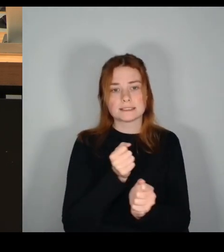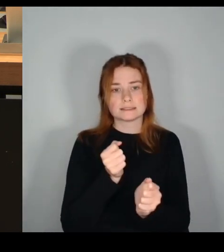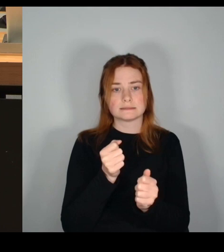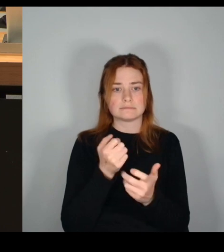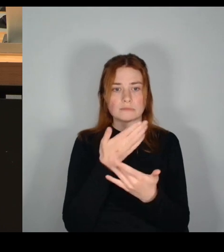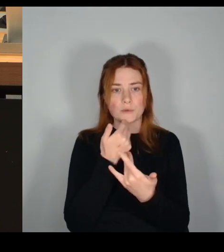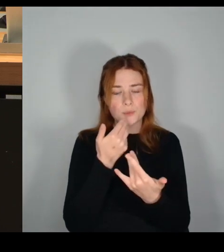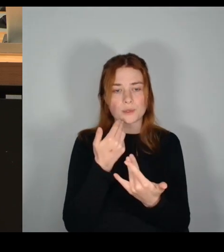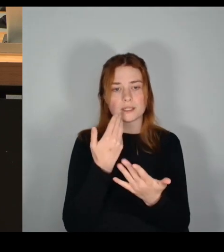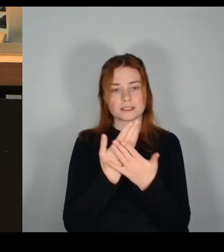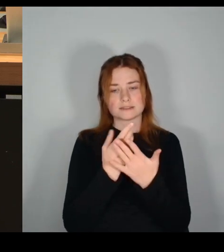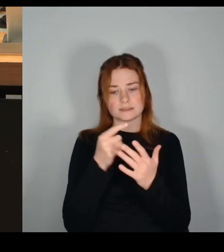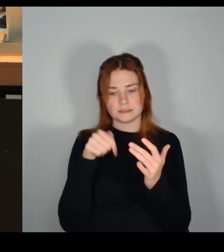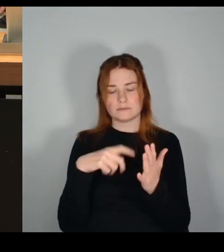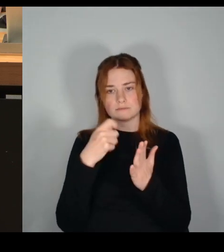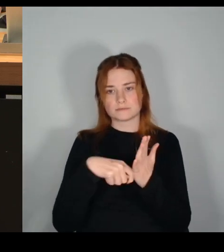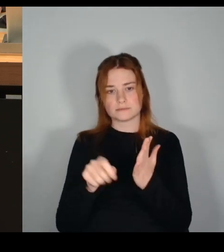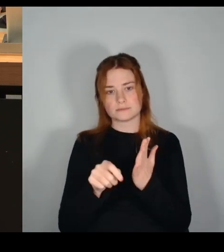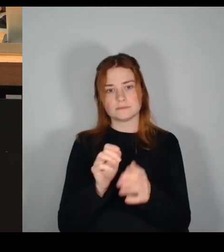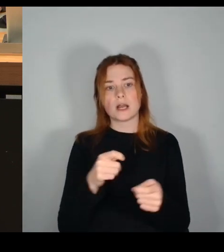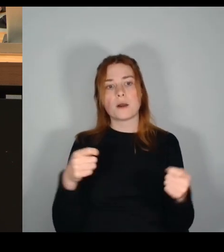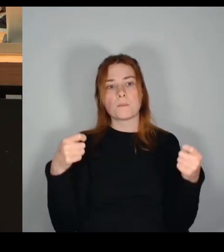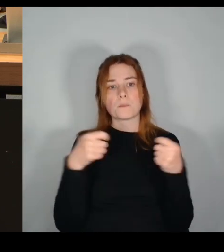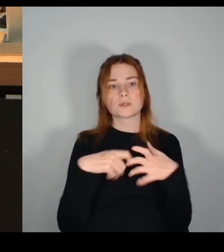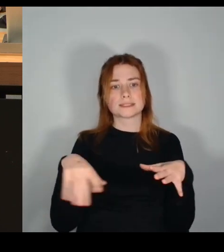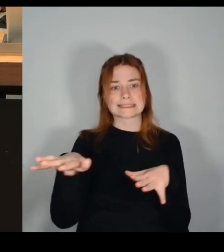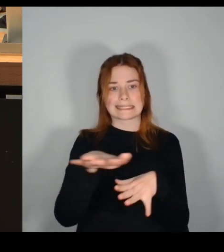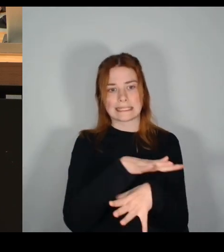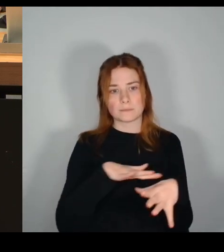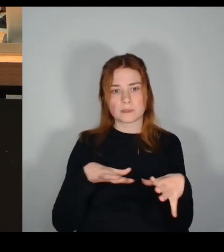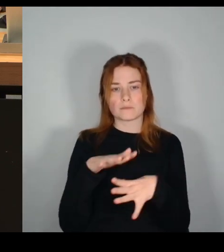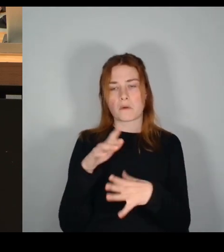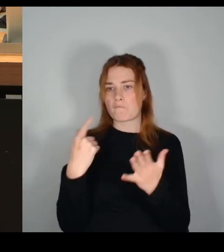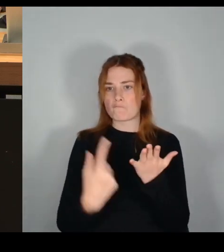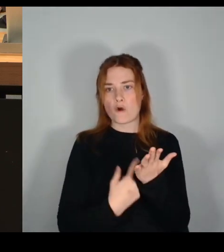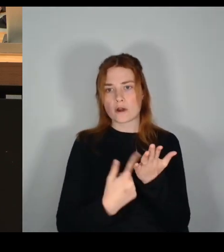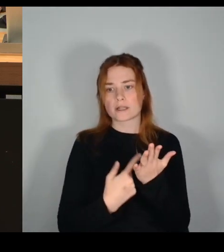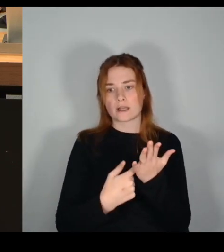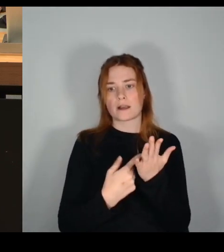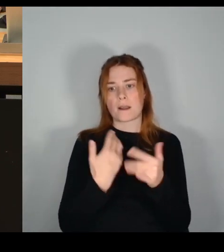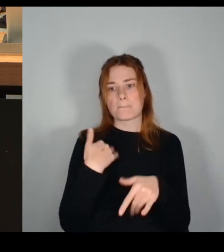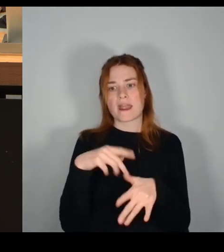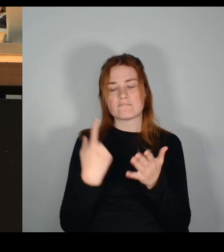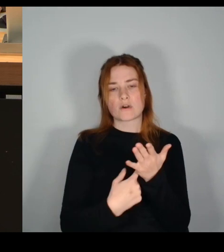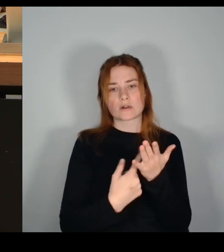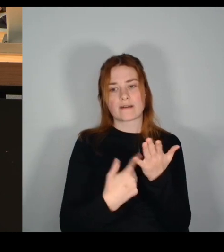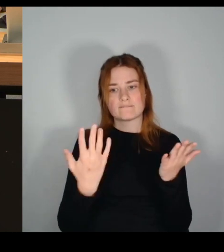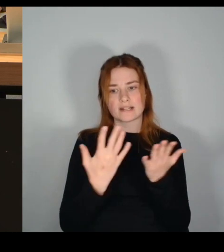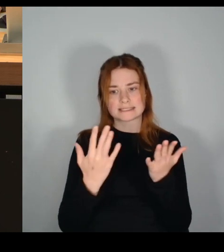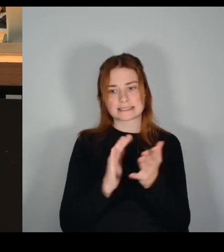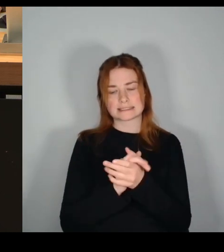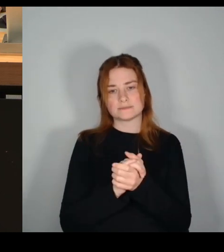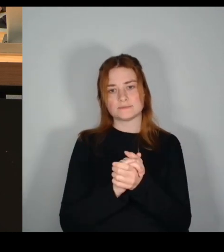Sie fordern auf, dass der Senat sich auf Bundesebene dafür einsetzt, das Ganze bundesweit durchzusetzen Ich glaube, dafür fehlt uns